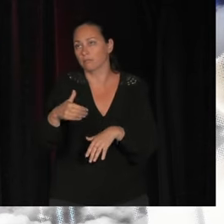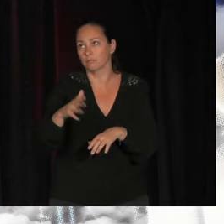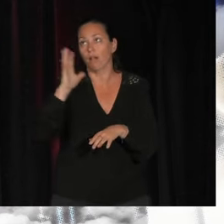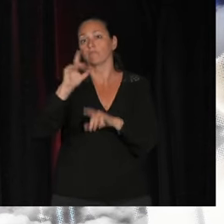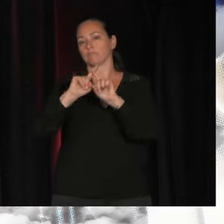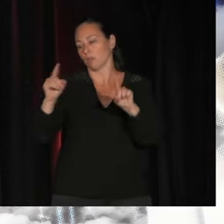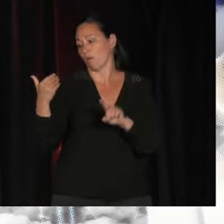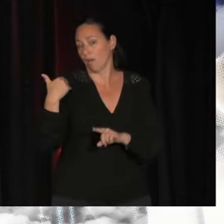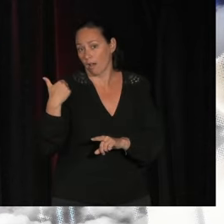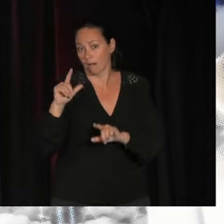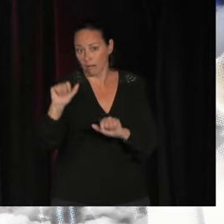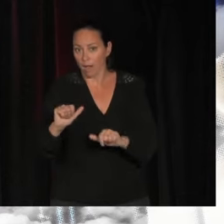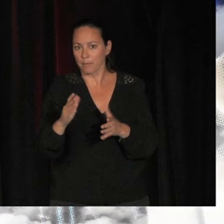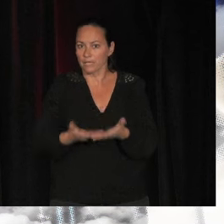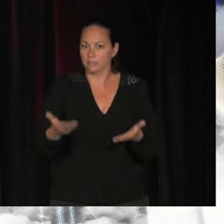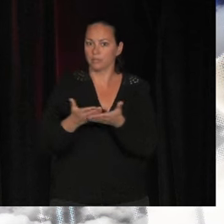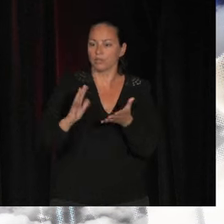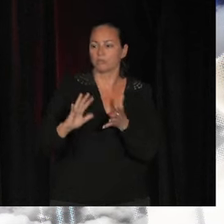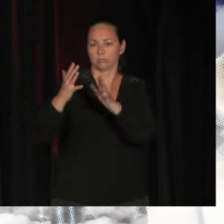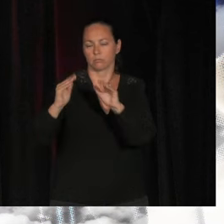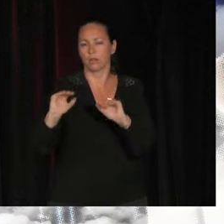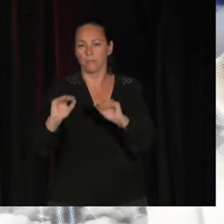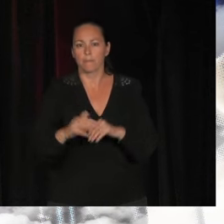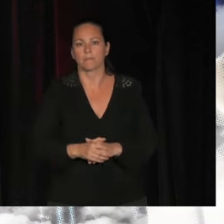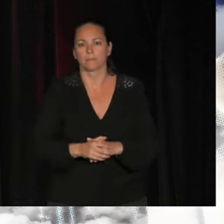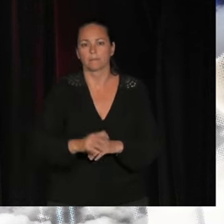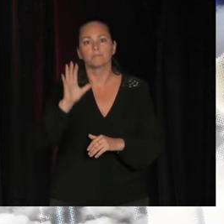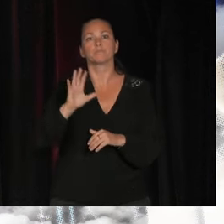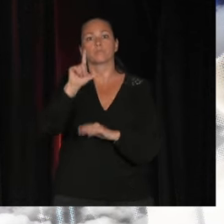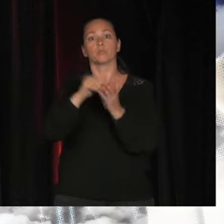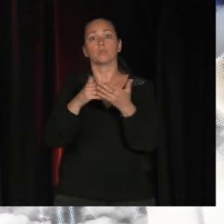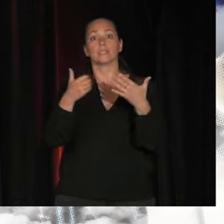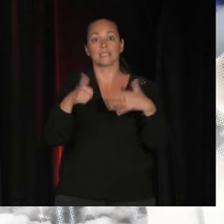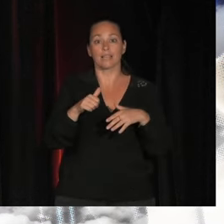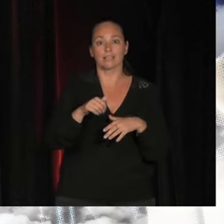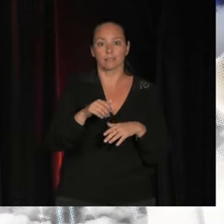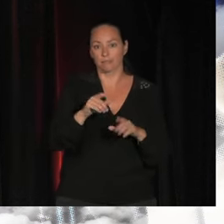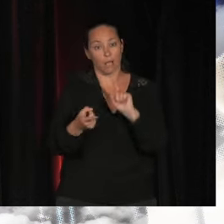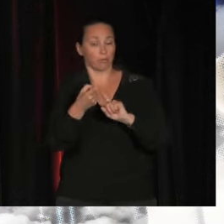Rappelez-vous, 2016, c'était il n'y a pas si longtemps, mais en même temps, il y a eu pas mal de choses qui ont changé entre temps. La grosse bulle du moment, c'était l'e-sport. Vous arriviez quelque part, vous disiez : "e-sport",